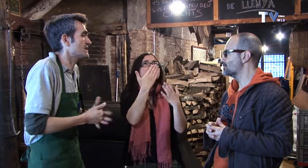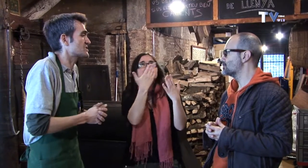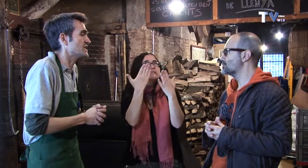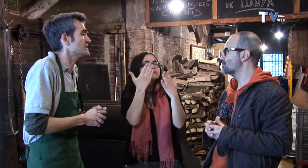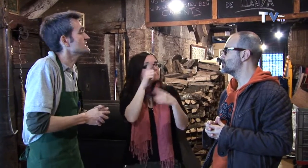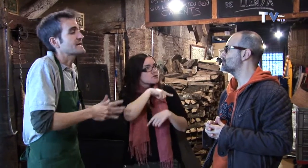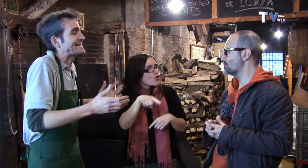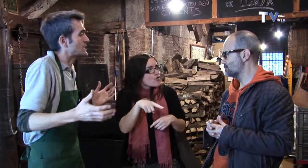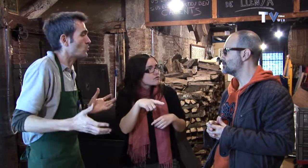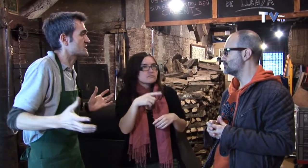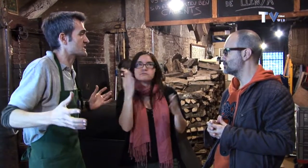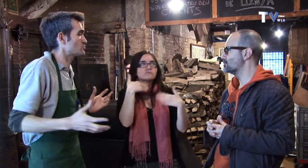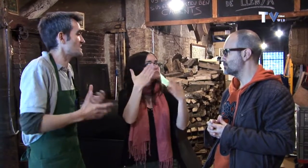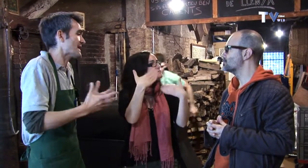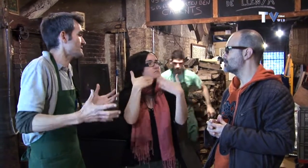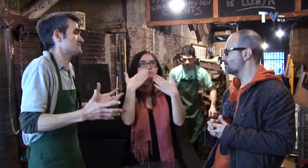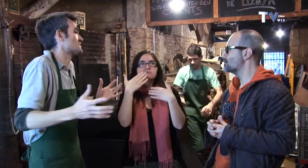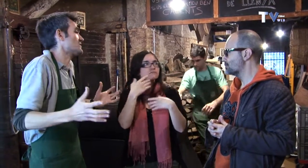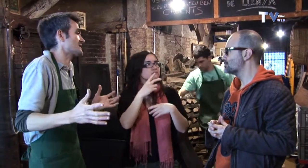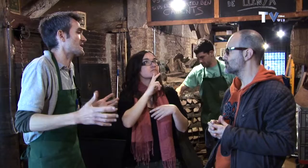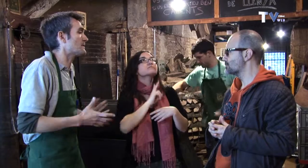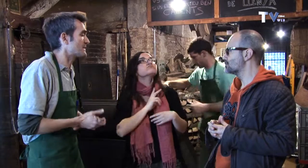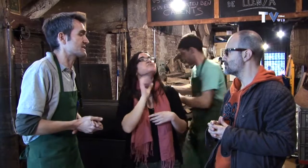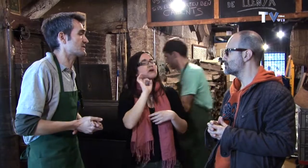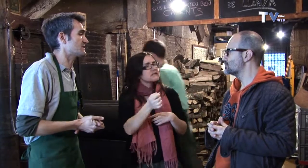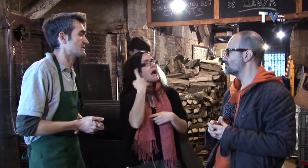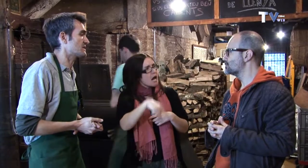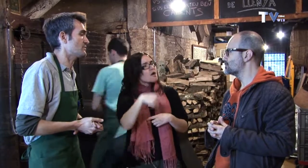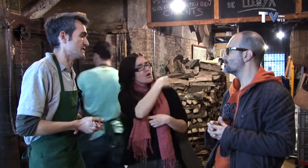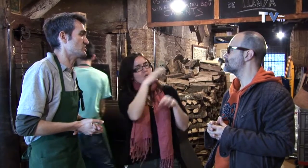y contactamos con empresas pero nadie tiene uno como este.